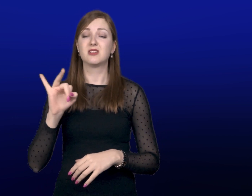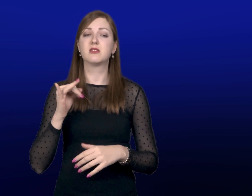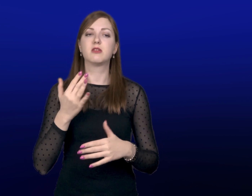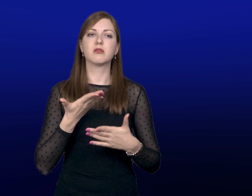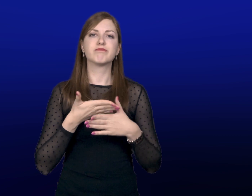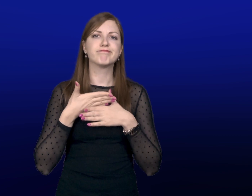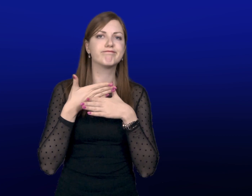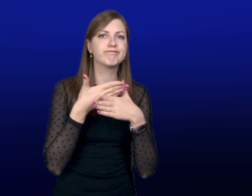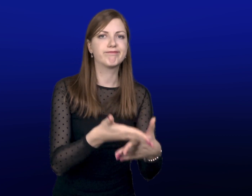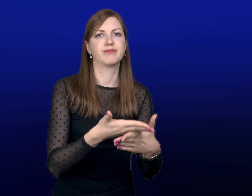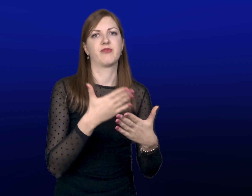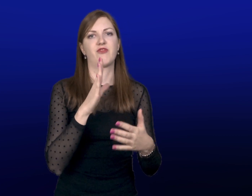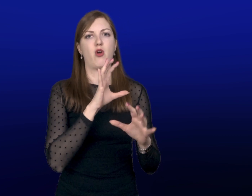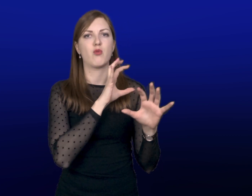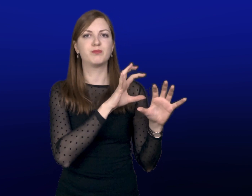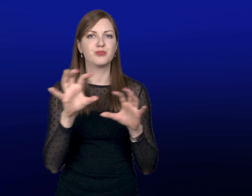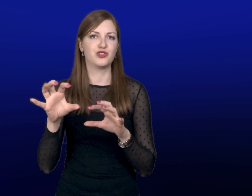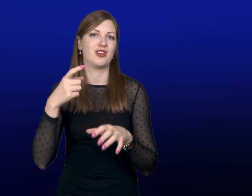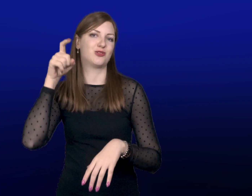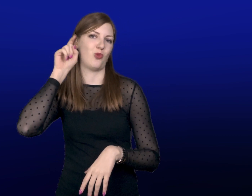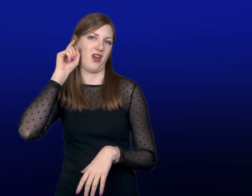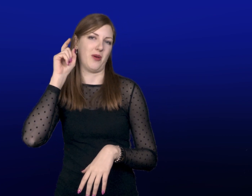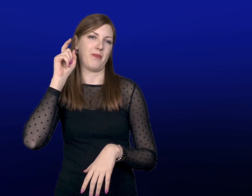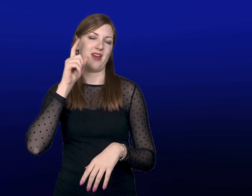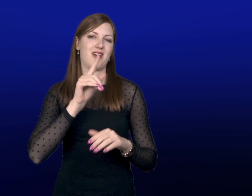оказывало помощь в обеспечении слуховыми аппаратами